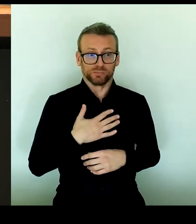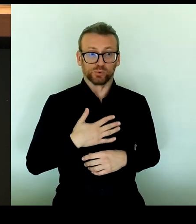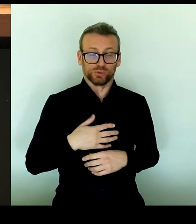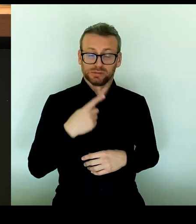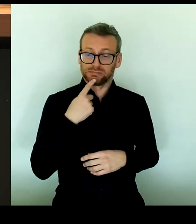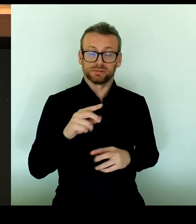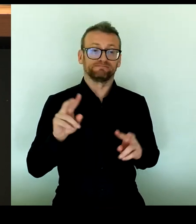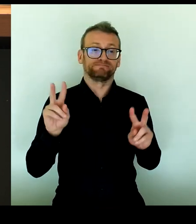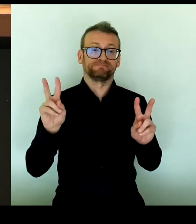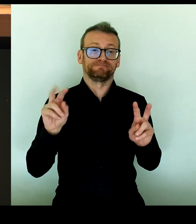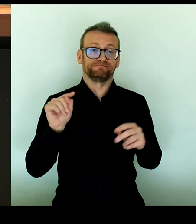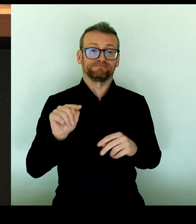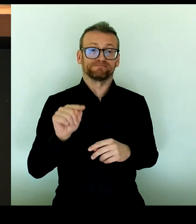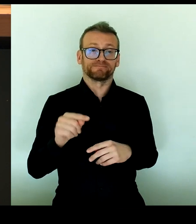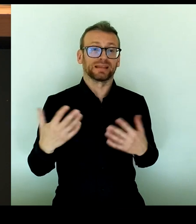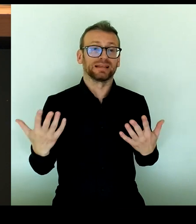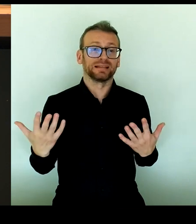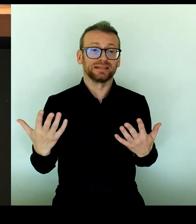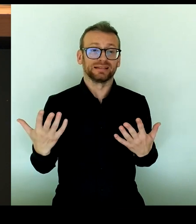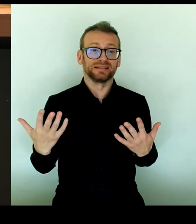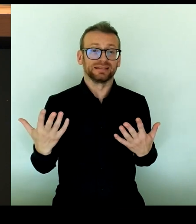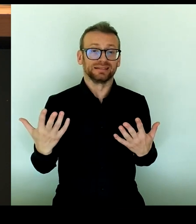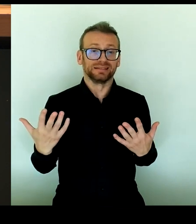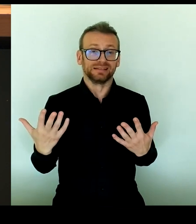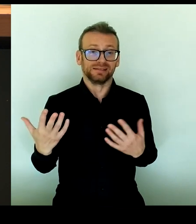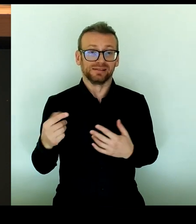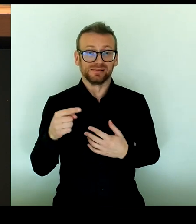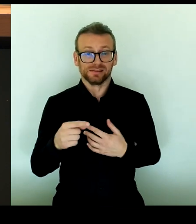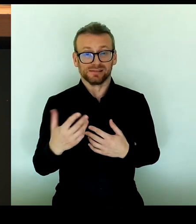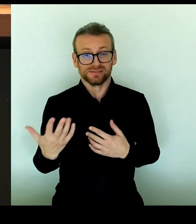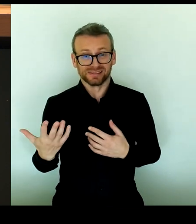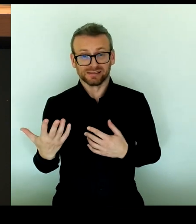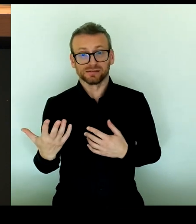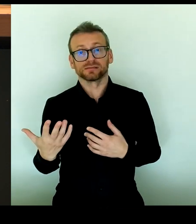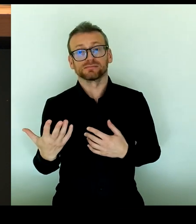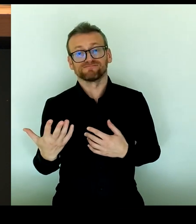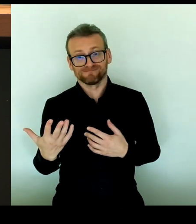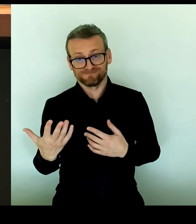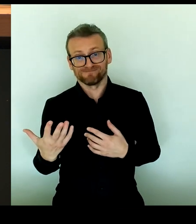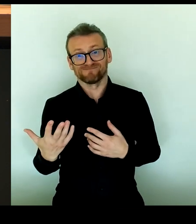Es war ein Bündnis, das die Kulturraum GmbH mit ganz vielen